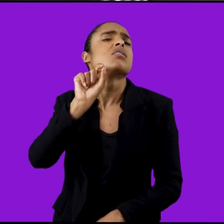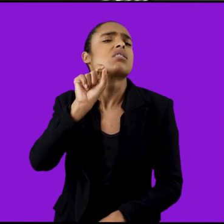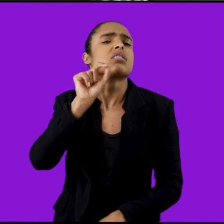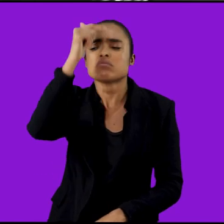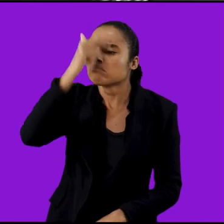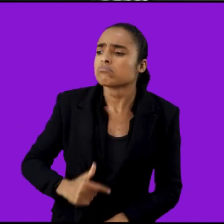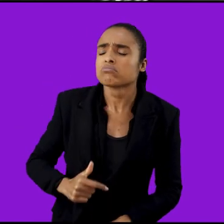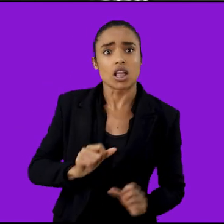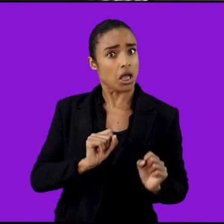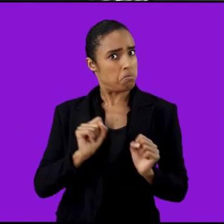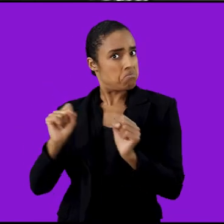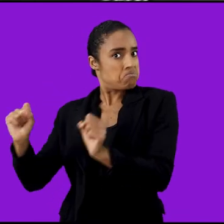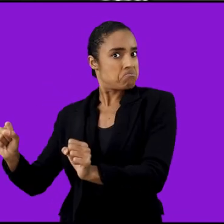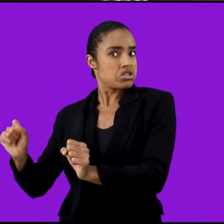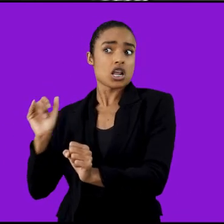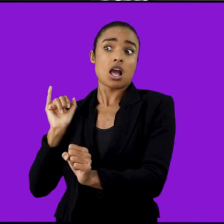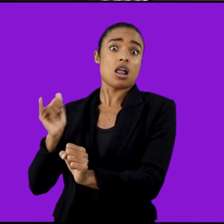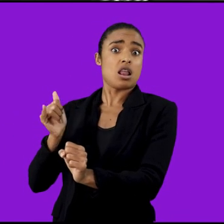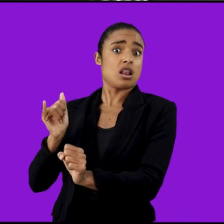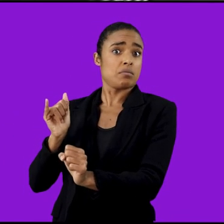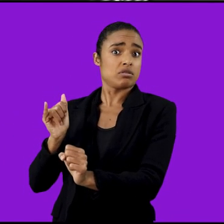contar história, né? Quem tem o poder da narrativa